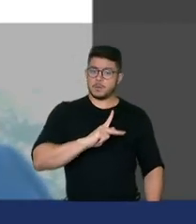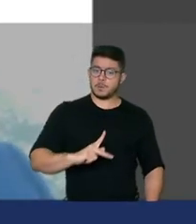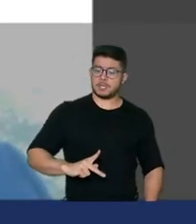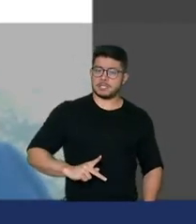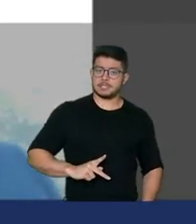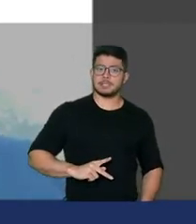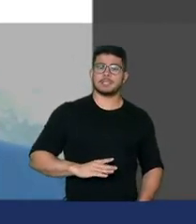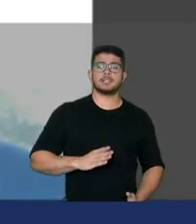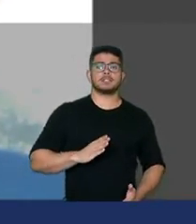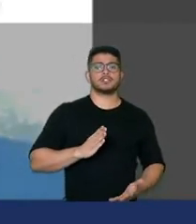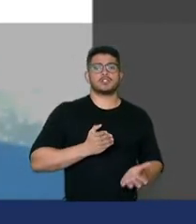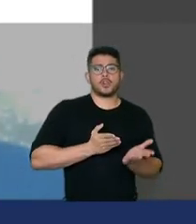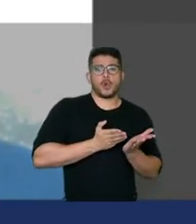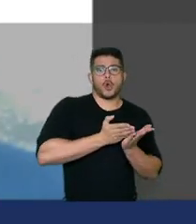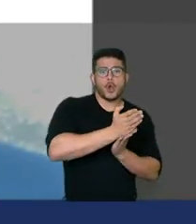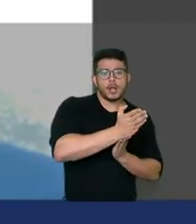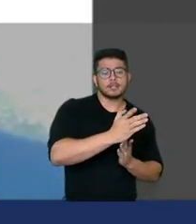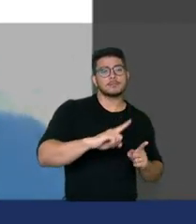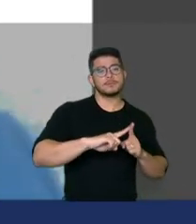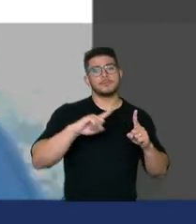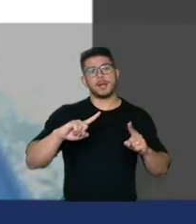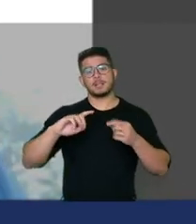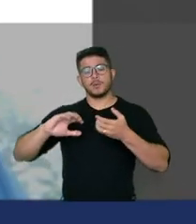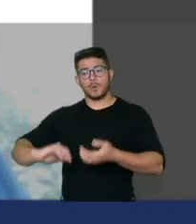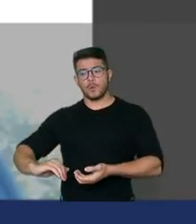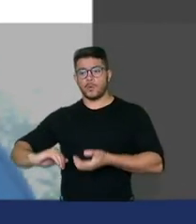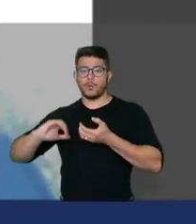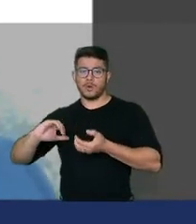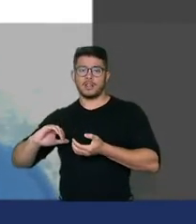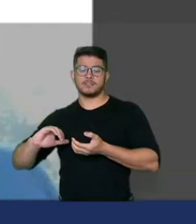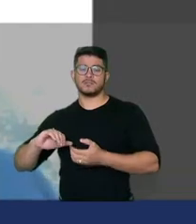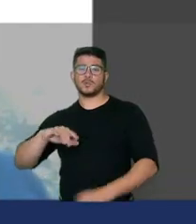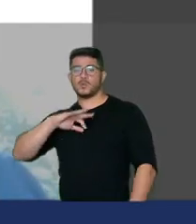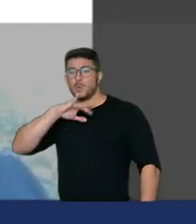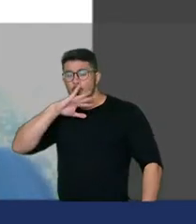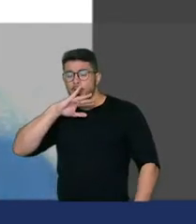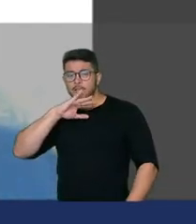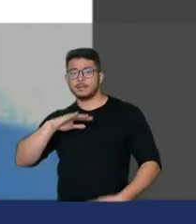TEREMOS UM PRESIDENTE HONESTO QUE FICARÁREFÉM DE UM CONGRESSO DESONESTO E ENTÃO